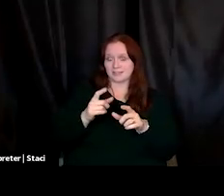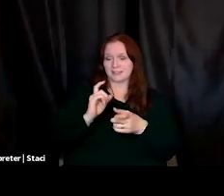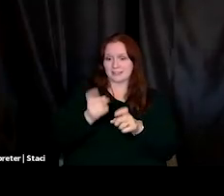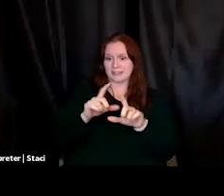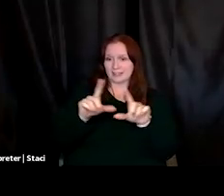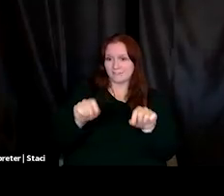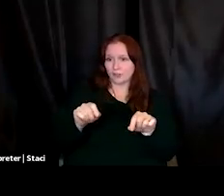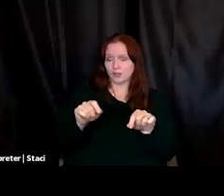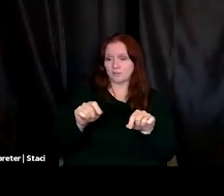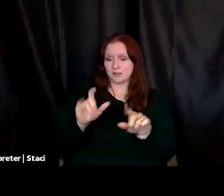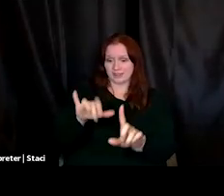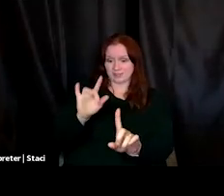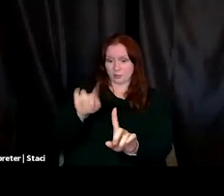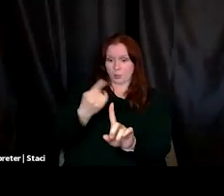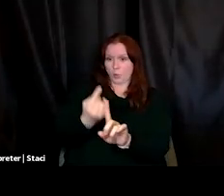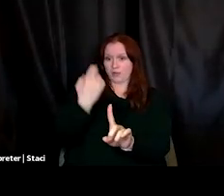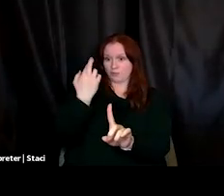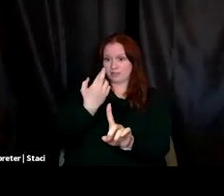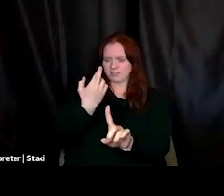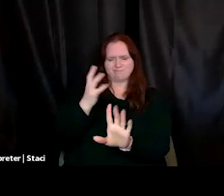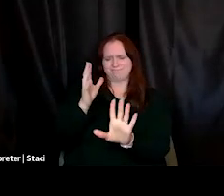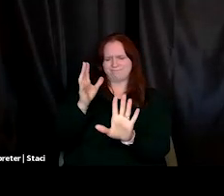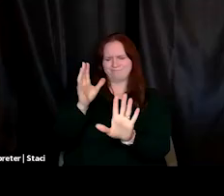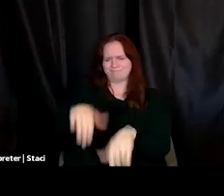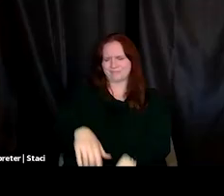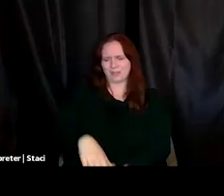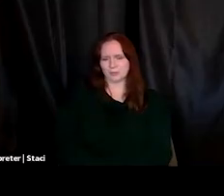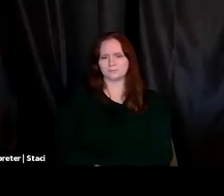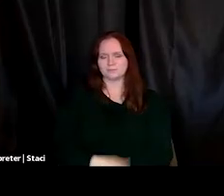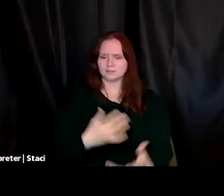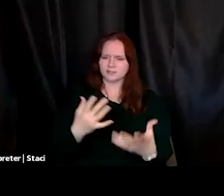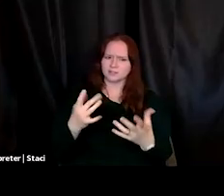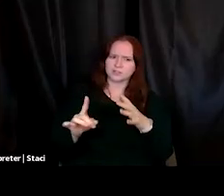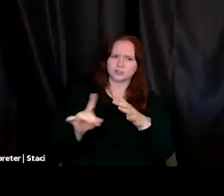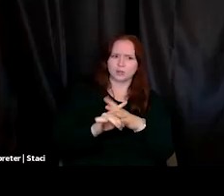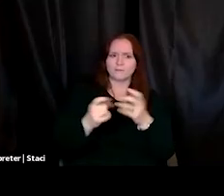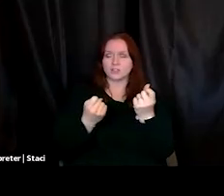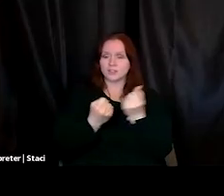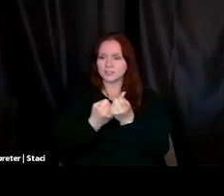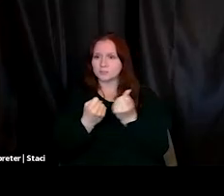o ningún ingreso y recursos. La expansión de iClaim tiene como objetivo establecer